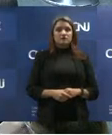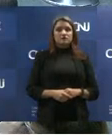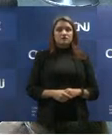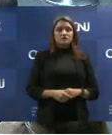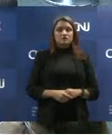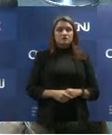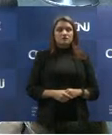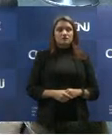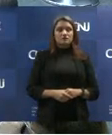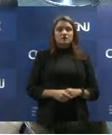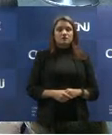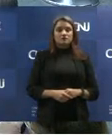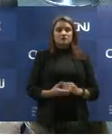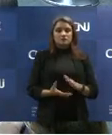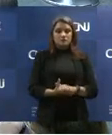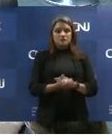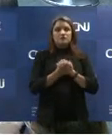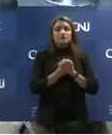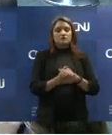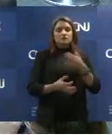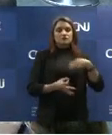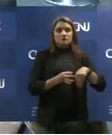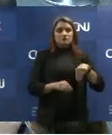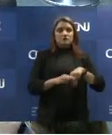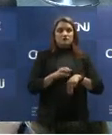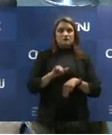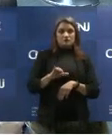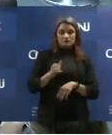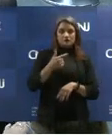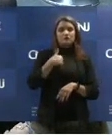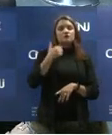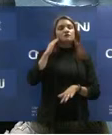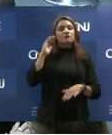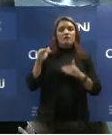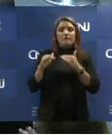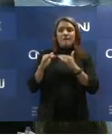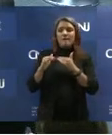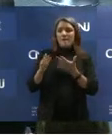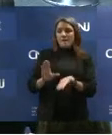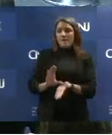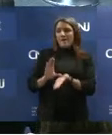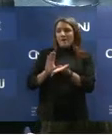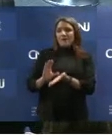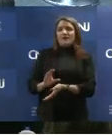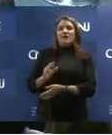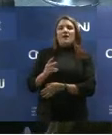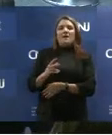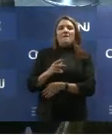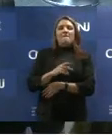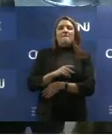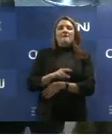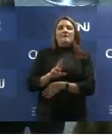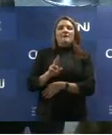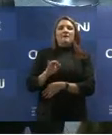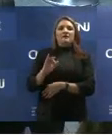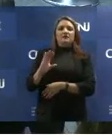eu vou acompanhar a divergência aberta pelo Conselheiro Richard, por entender que, nesse caso,